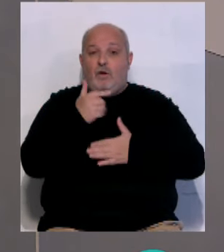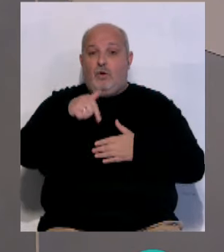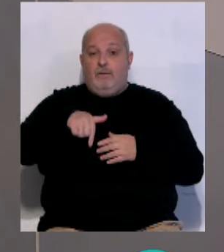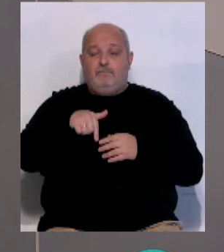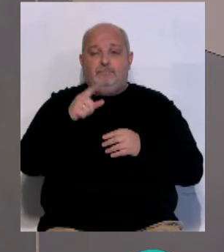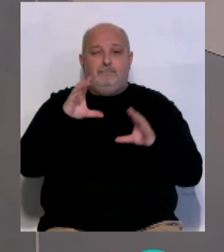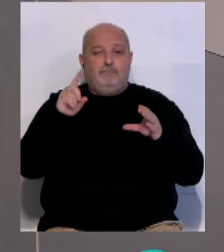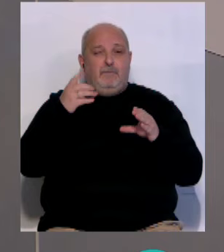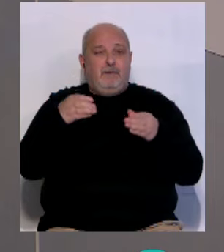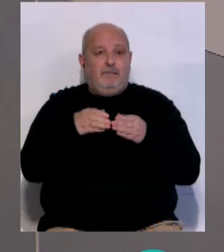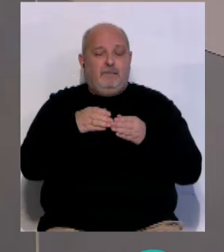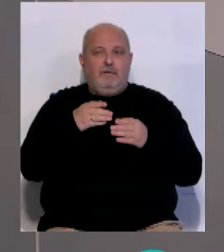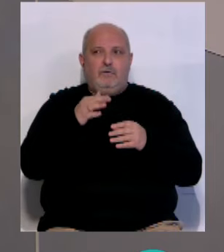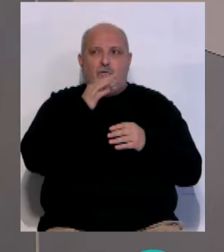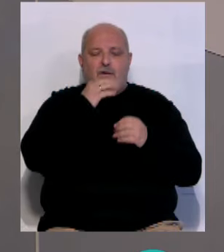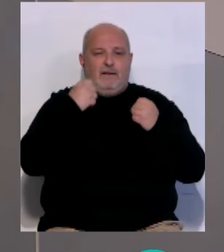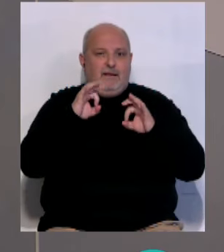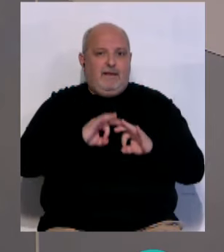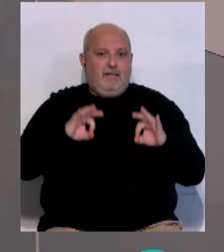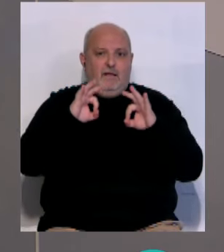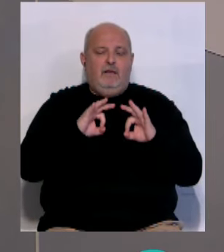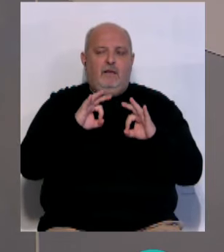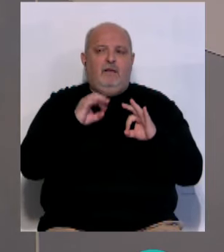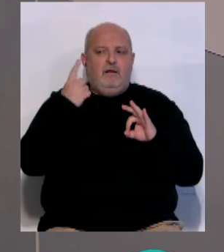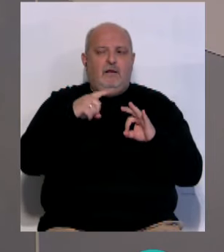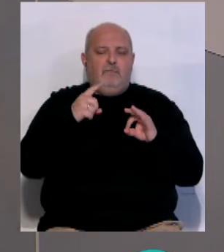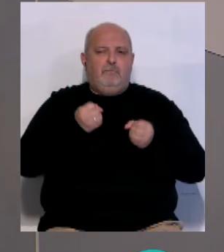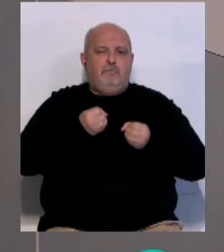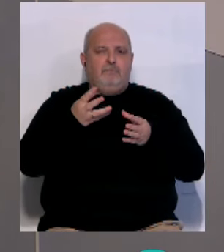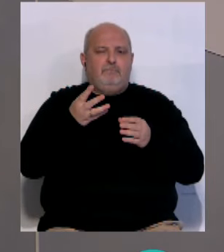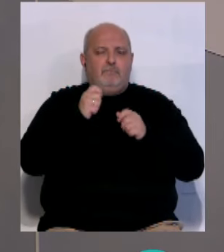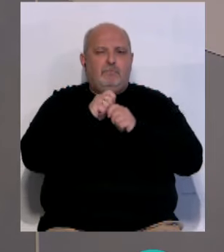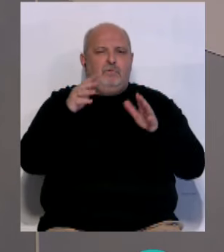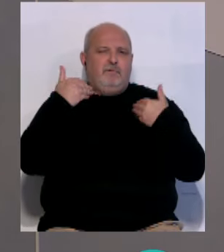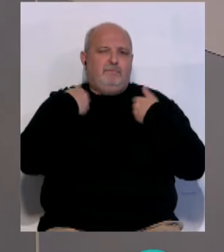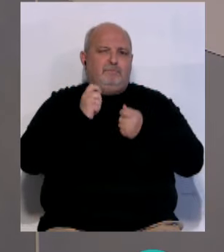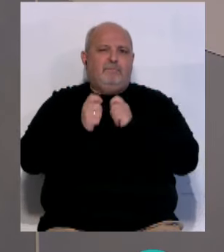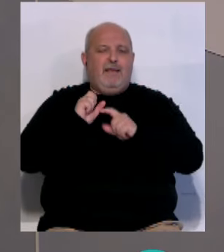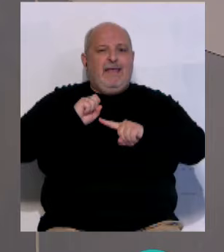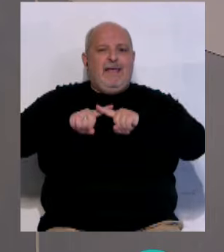primera plantilla del Cádiz no entrena eh se ha hecho bastante viral declaraciones de un exjugador